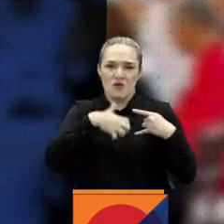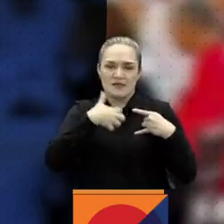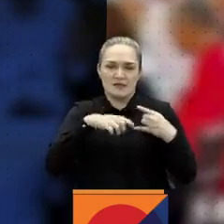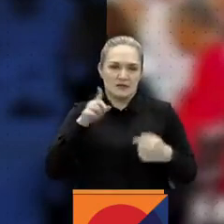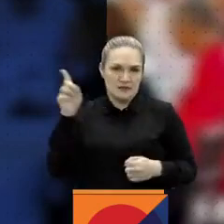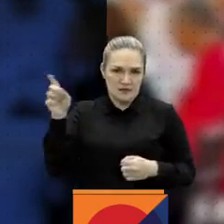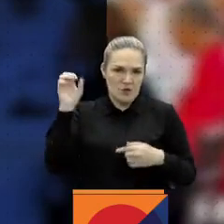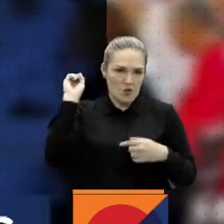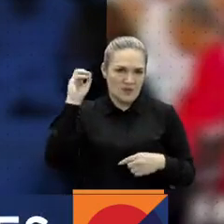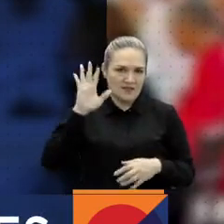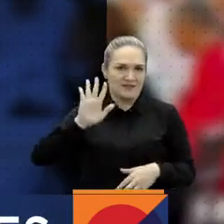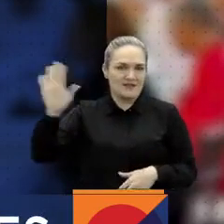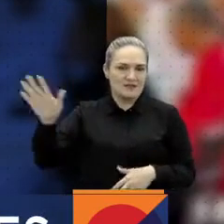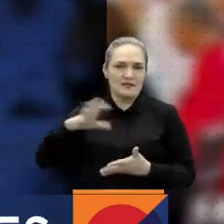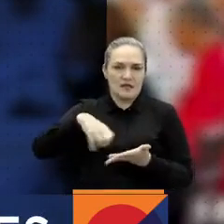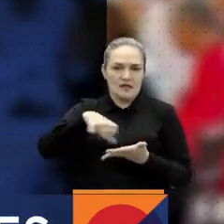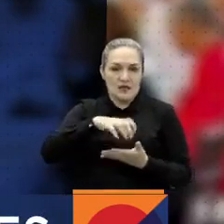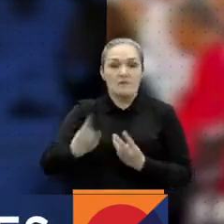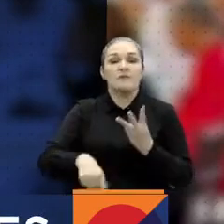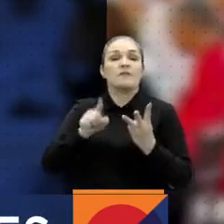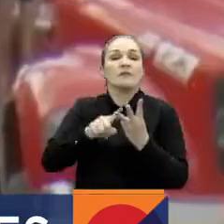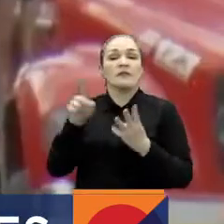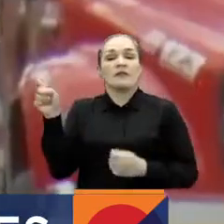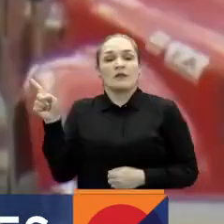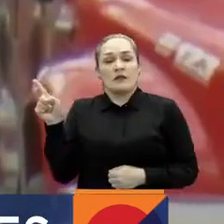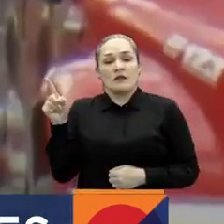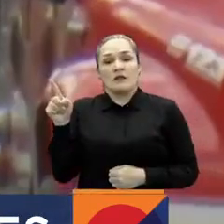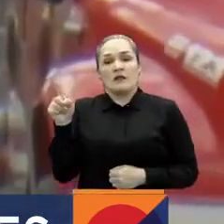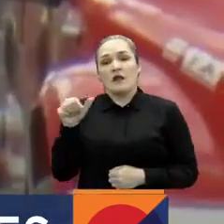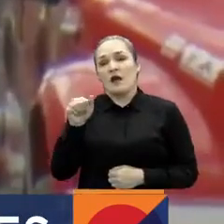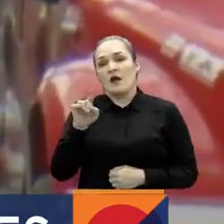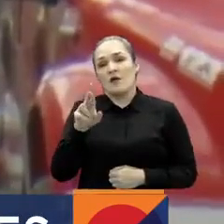ERA ESTUDIANTE EN LA UNIVERSIDAD DE BUCARAMANGA.